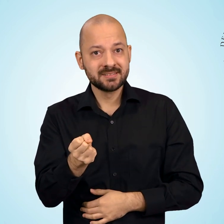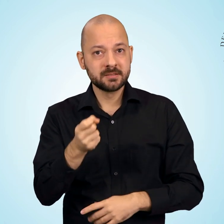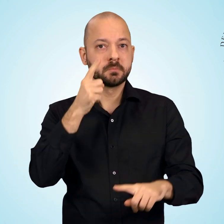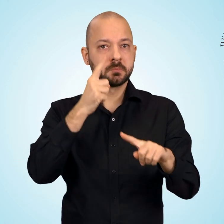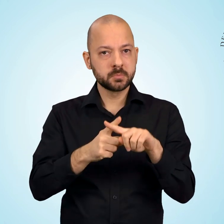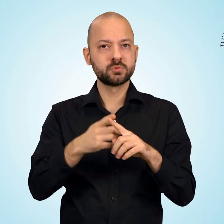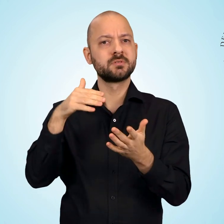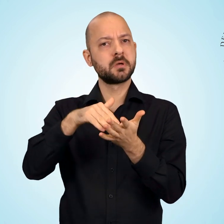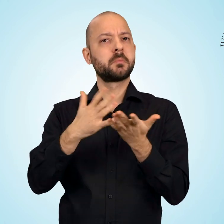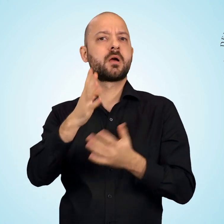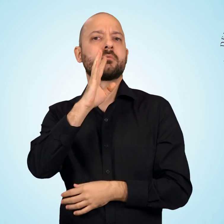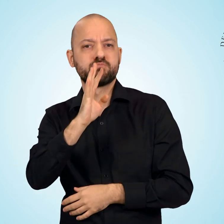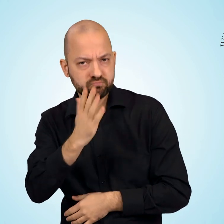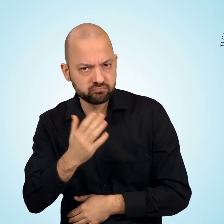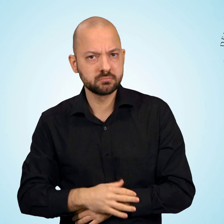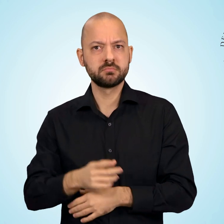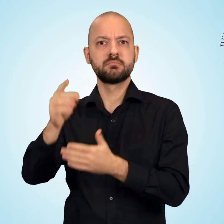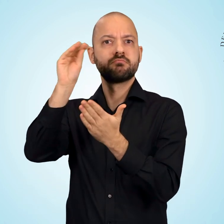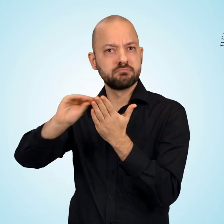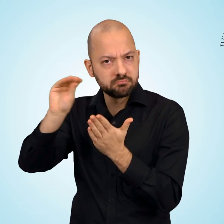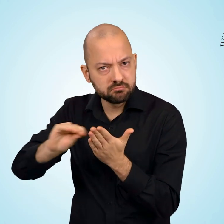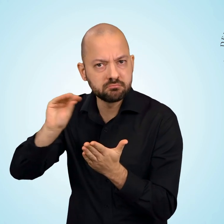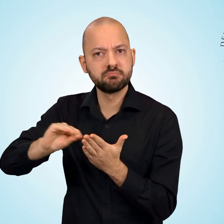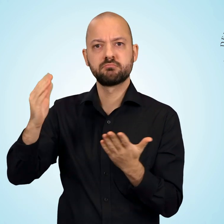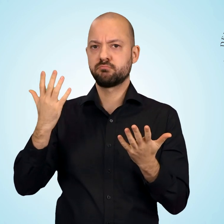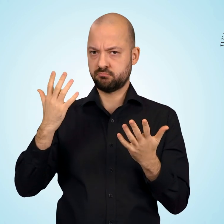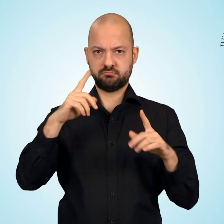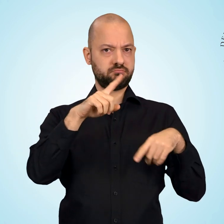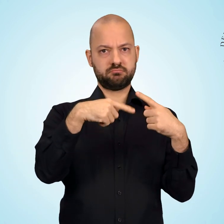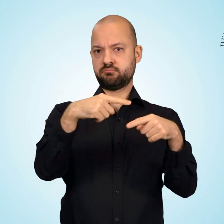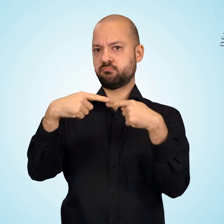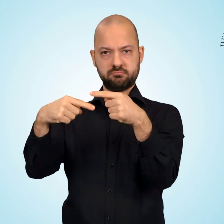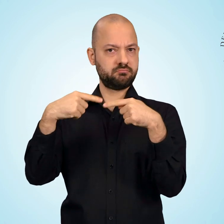und in gesprochener und geschriebener Sprache abgehalten